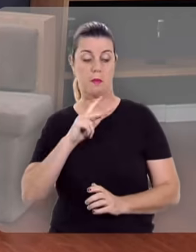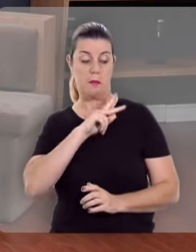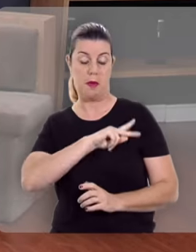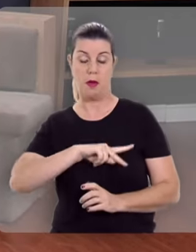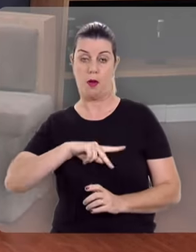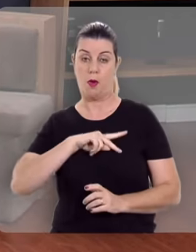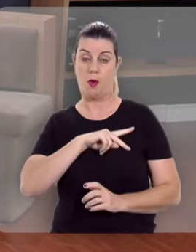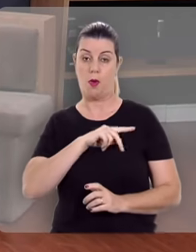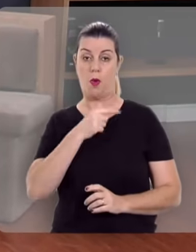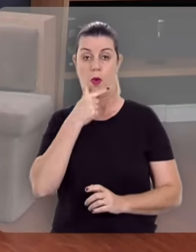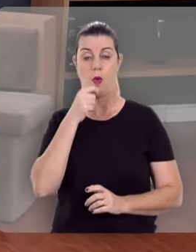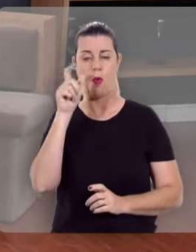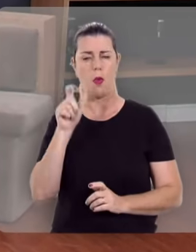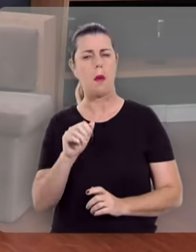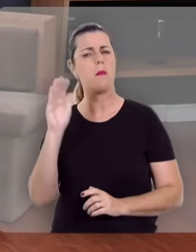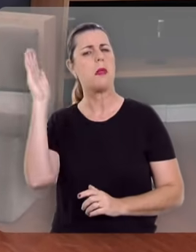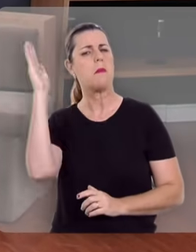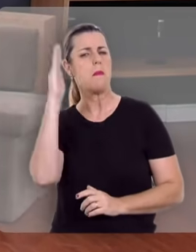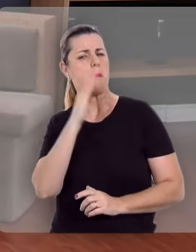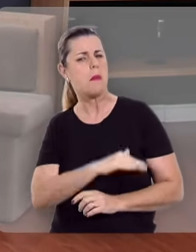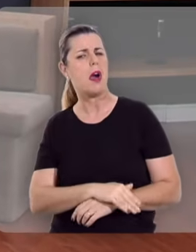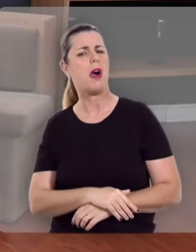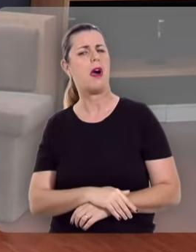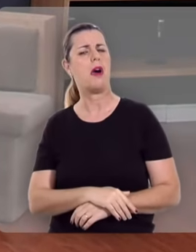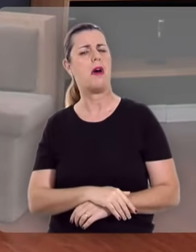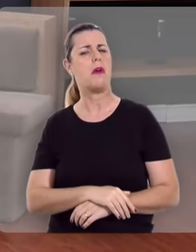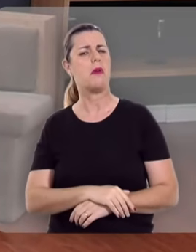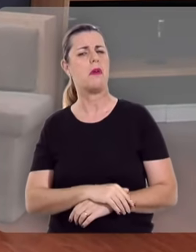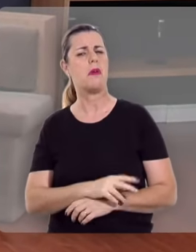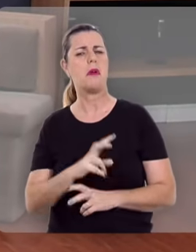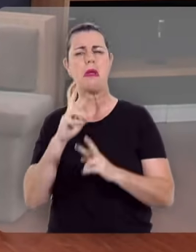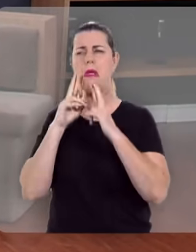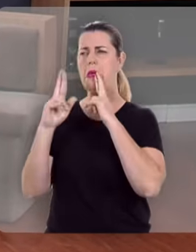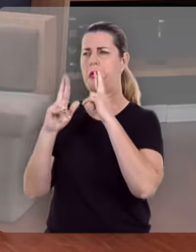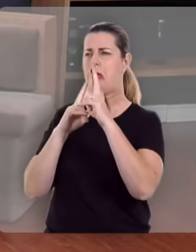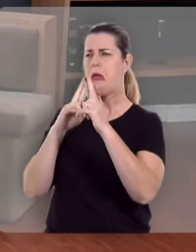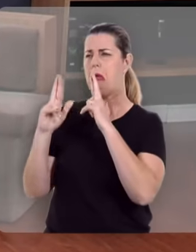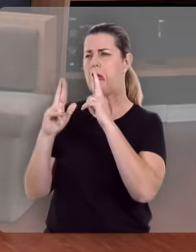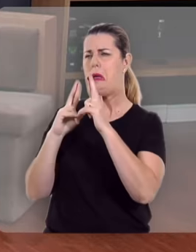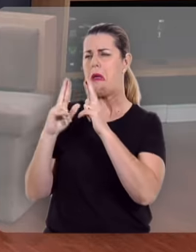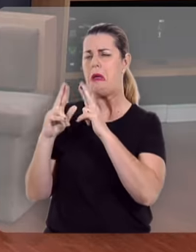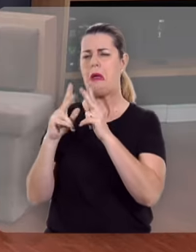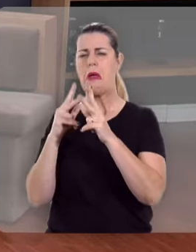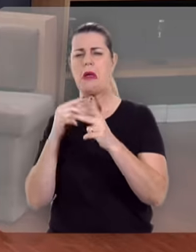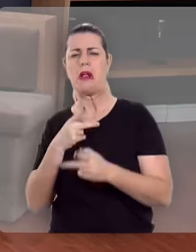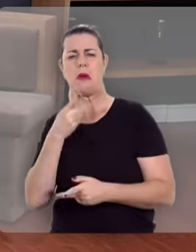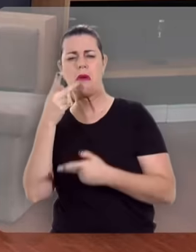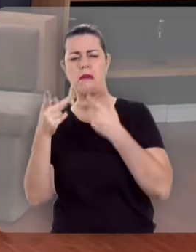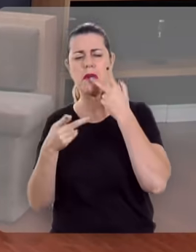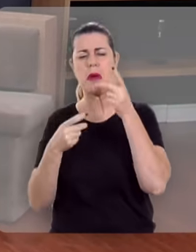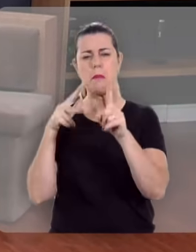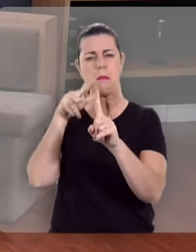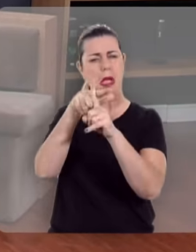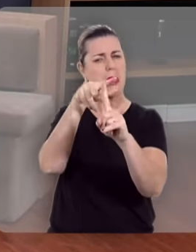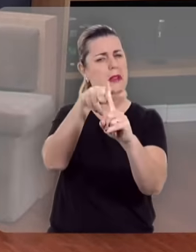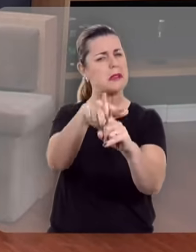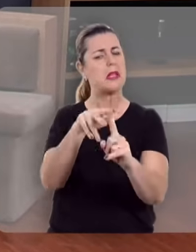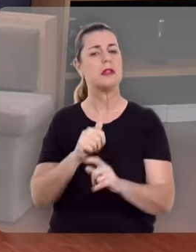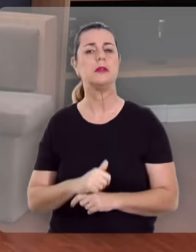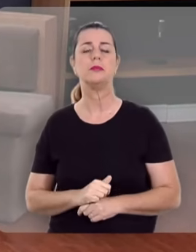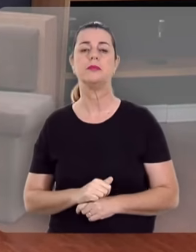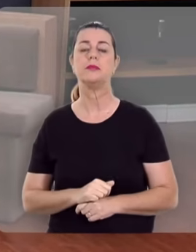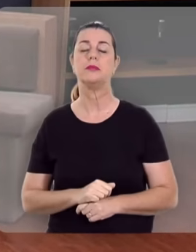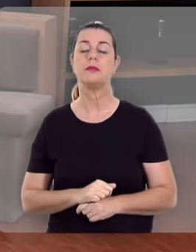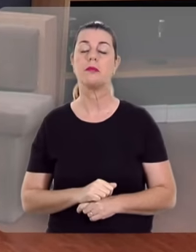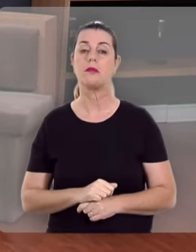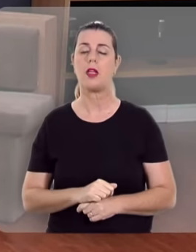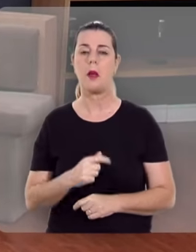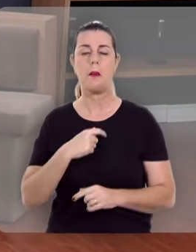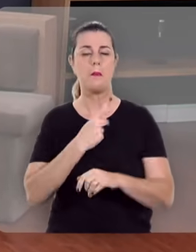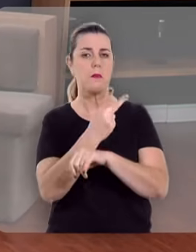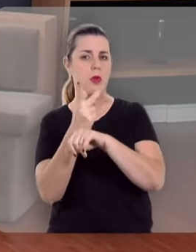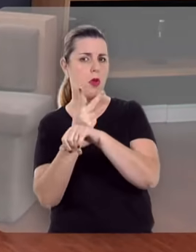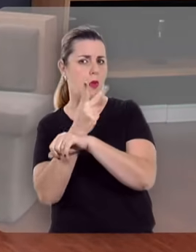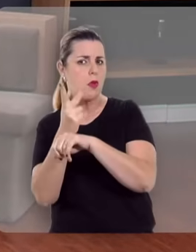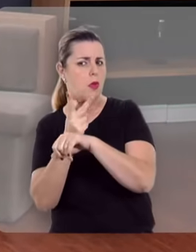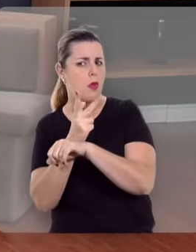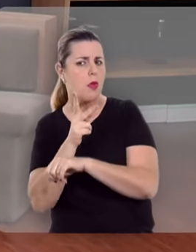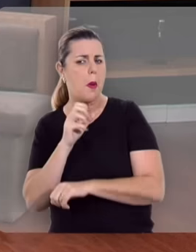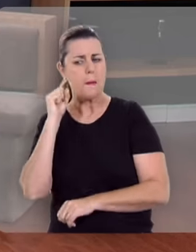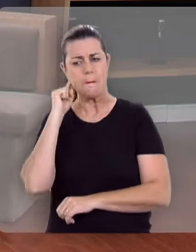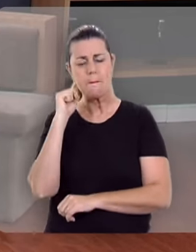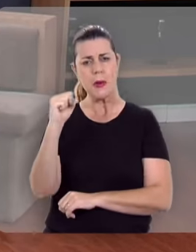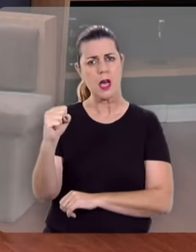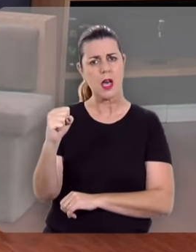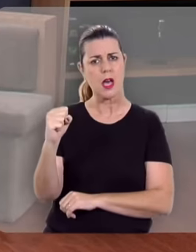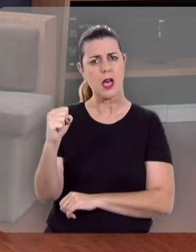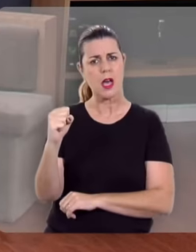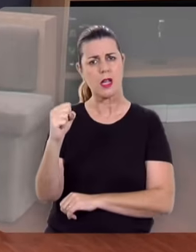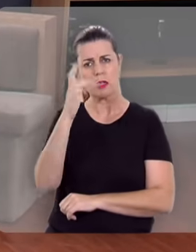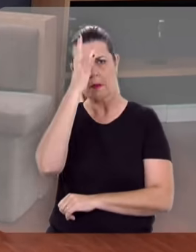um homem perverso ele era um blasfemo insolente perseguidor e ele procurou matar os cristãos